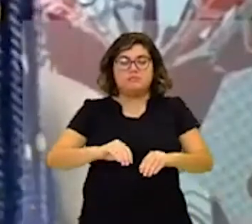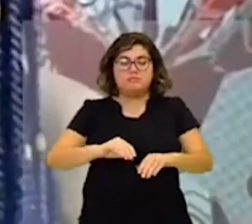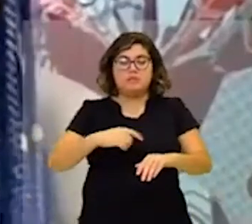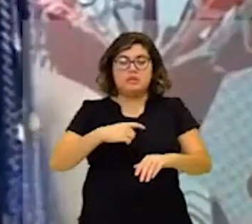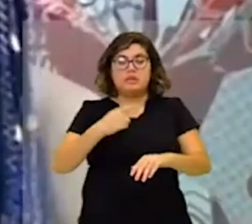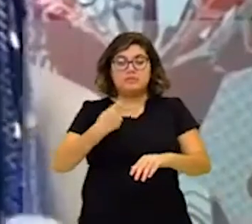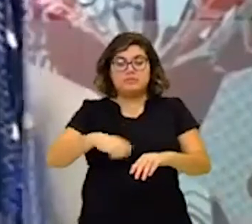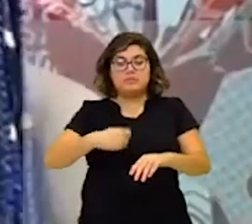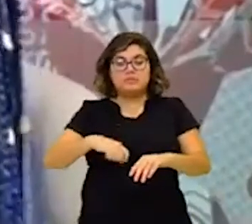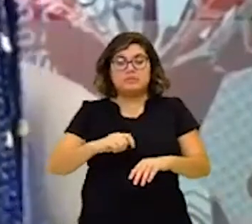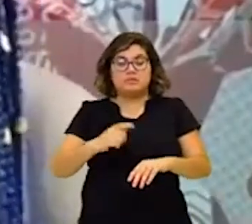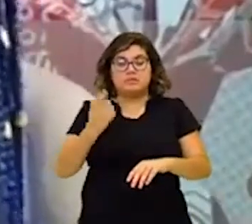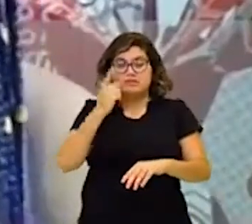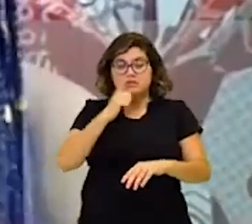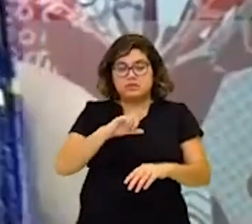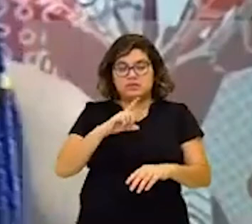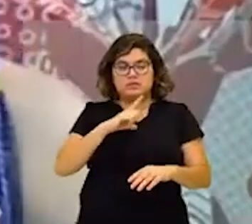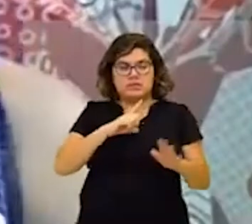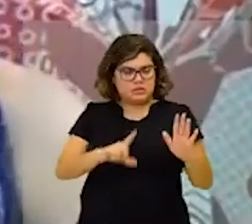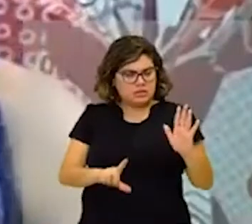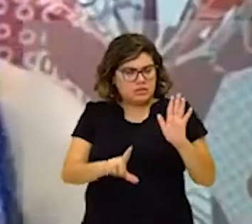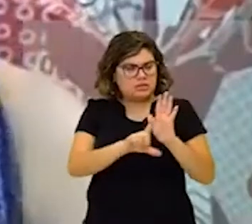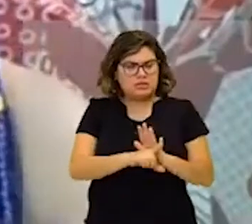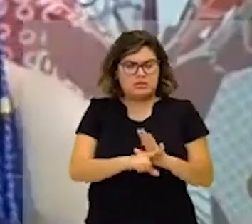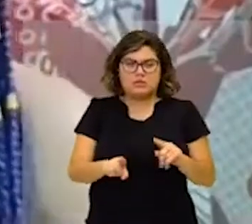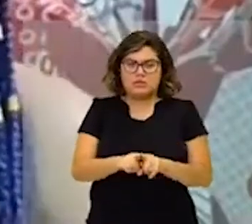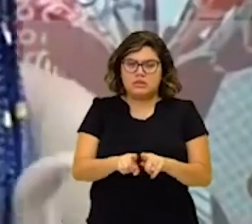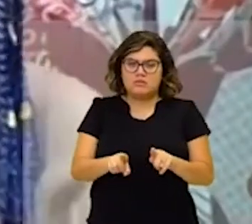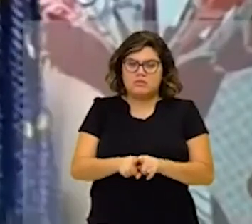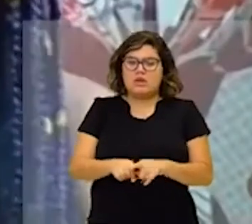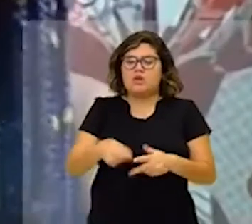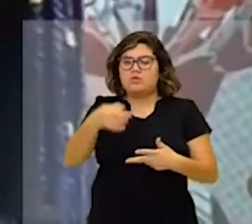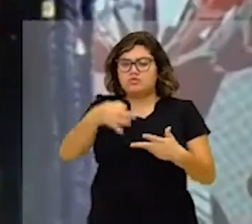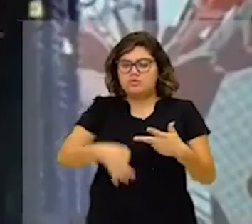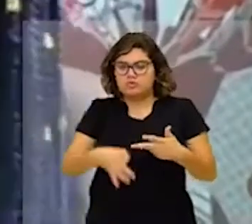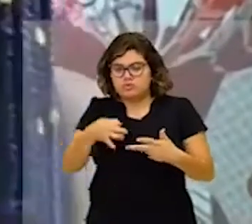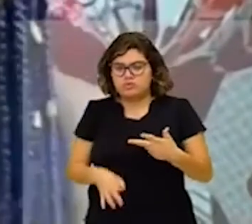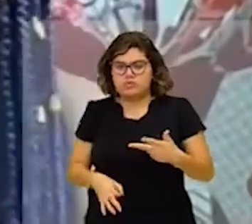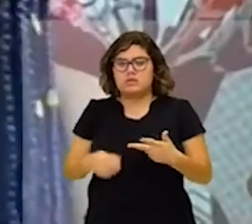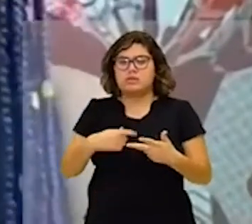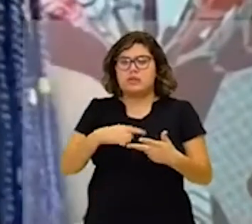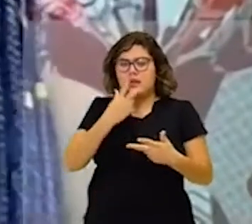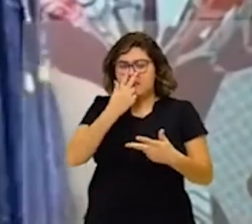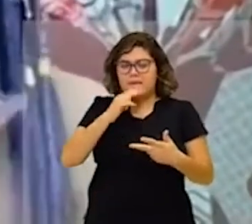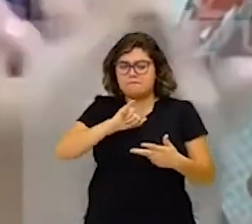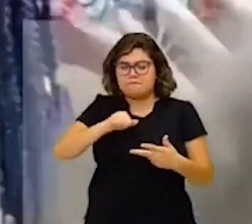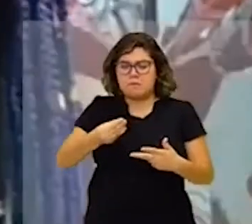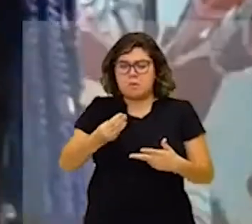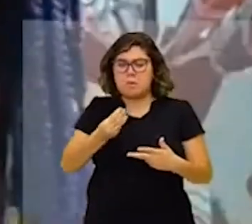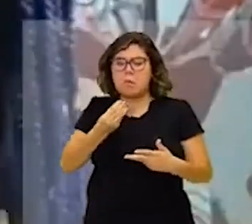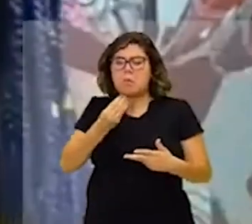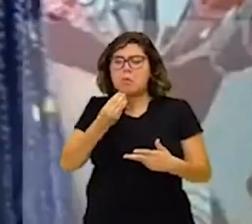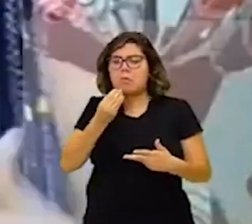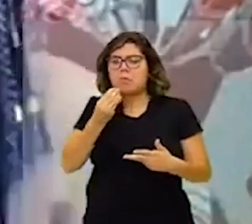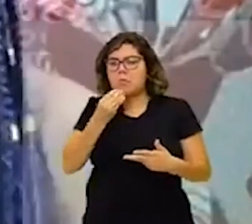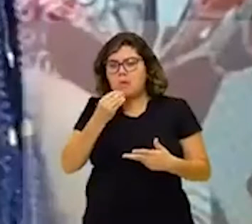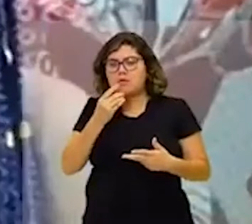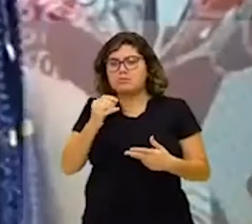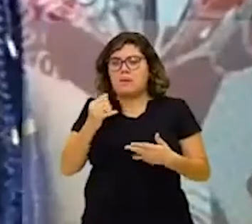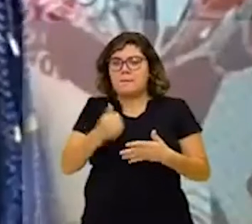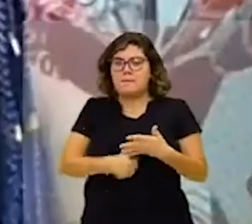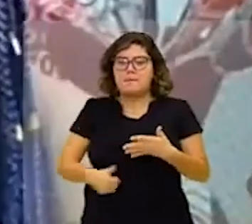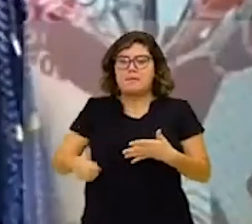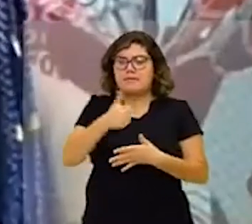com uma legislação e com judiciário que se utiliza muitas vezes é de um privilégio para não permitir